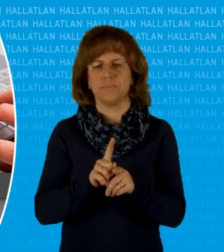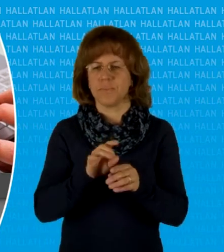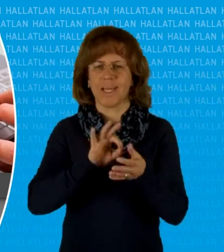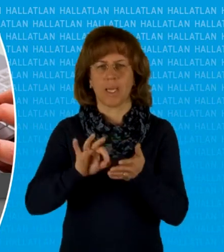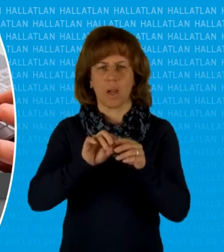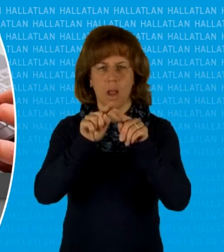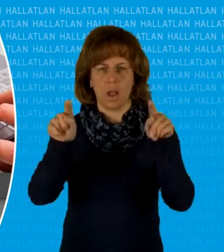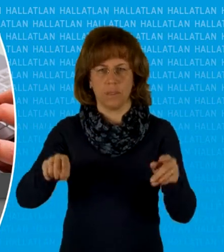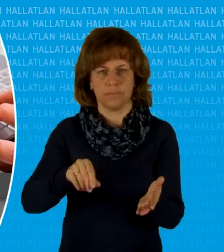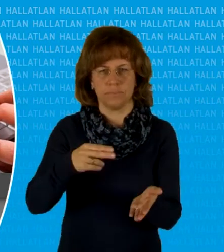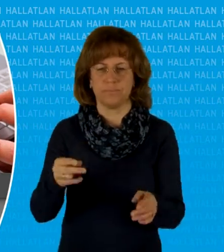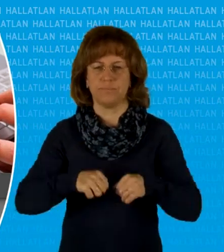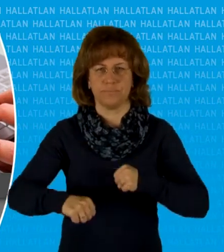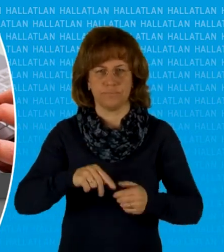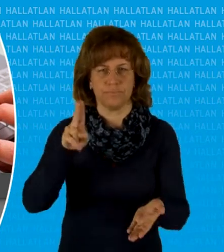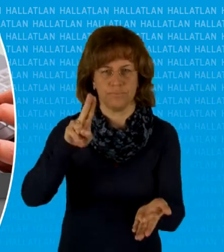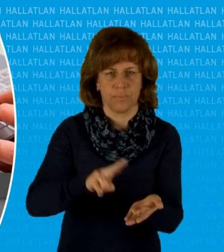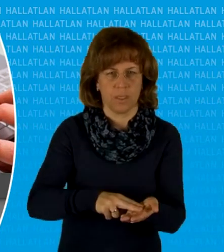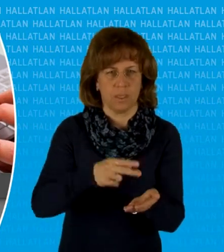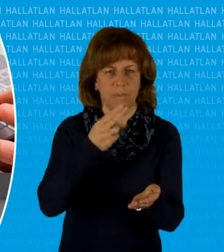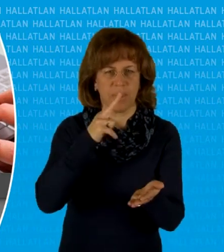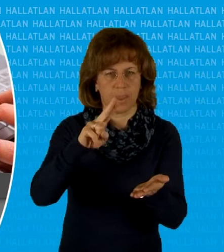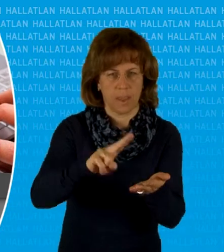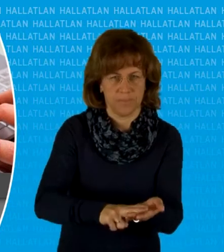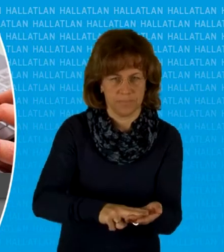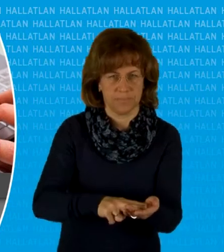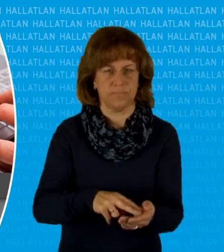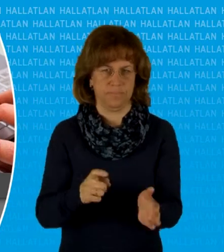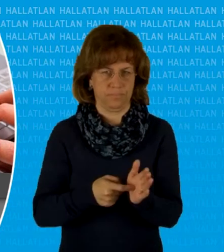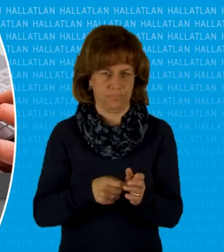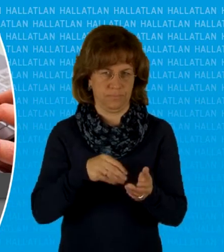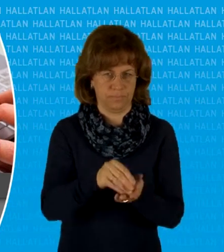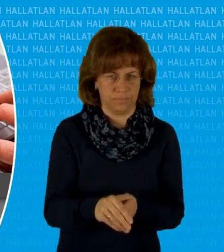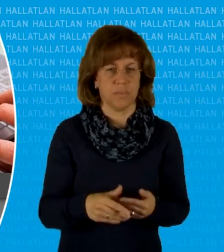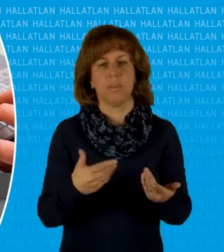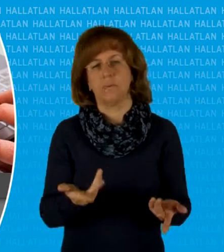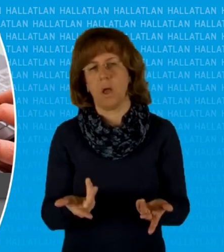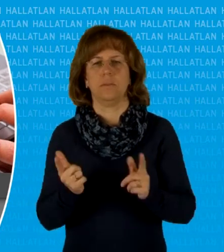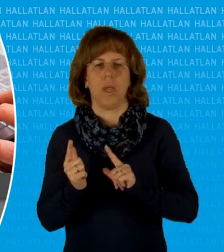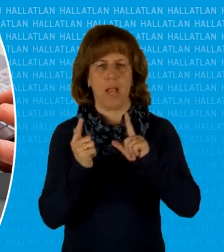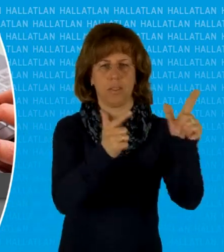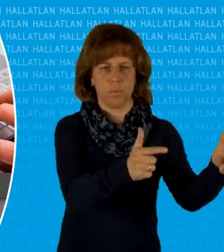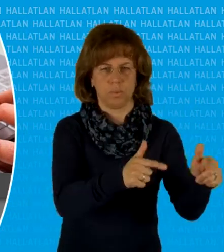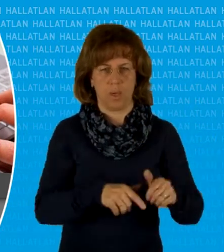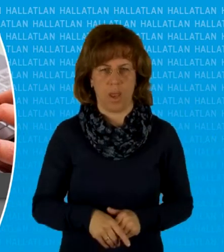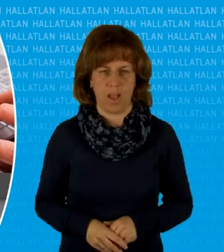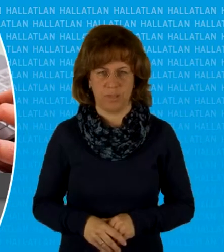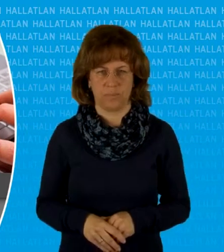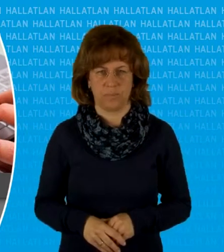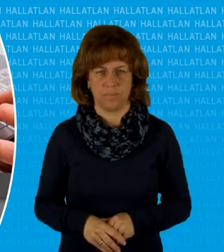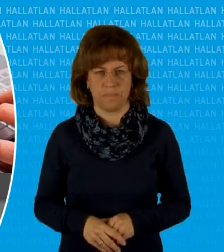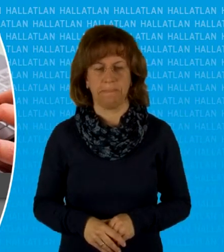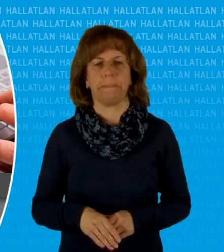már nemcsak az iratra felragasztott illetékbélyeggel teljesítheti kötelezettséget, hanem banki átutalással is.